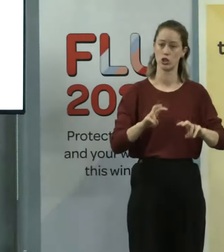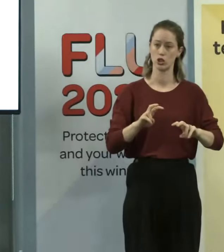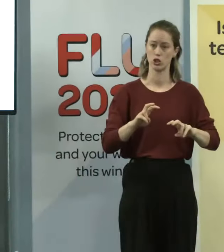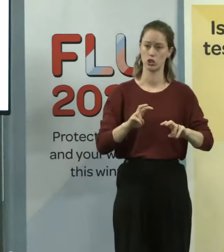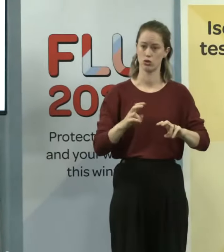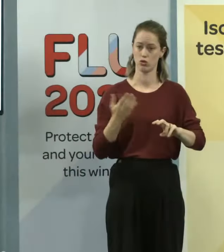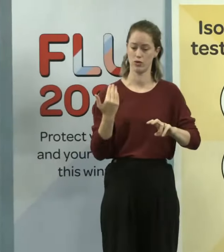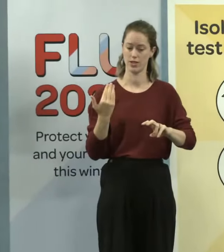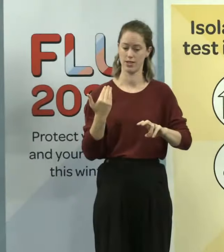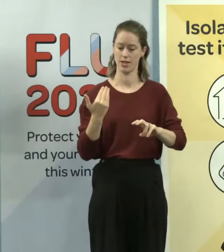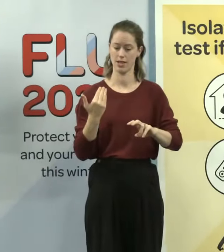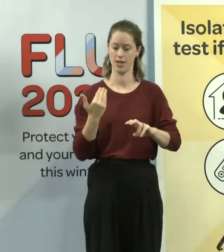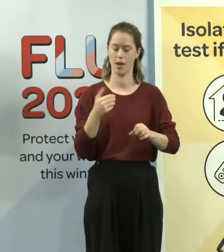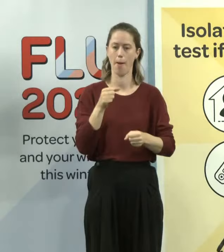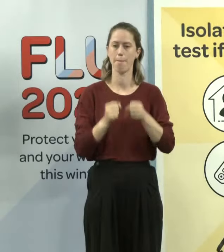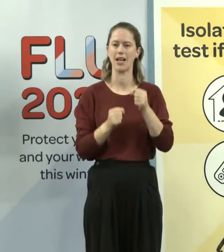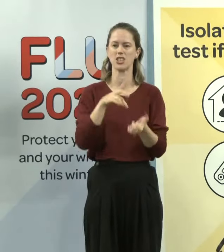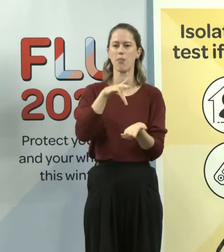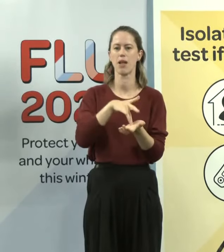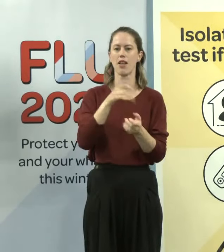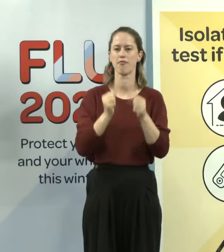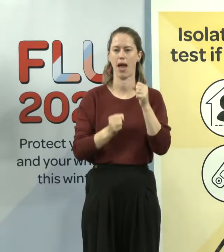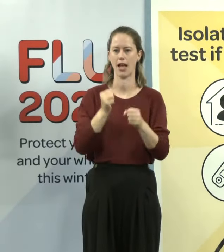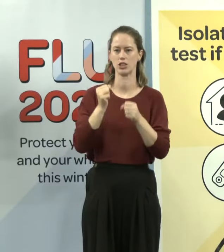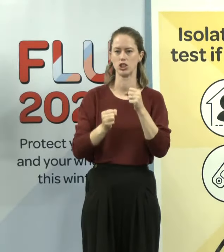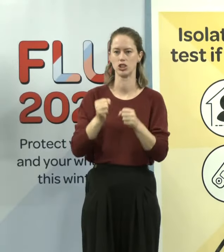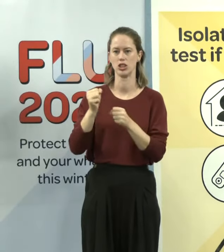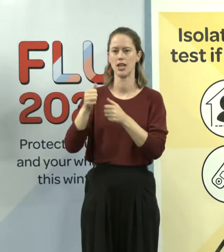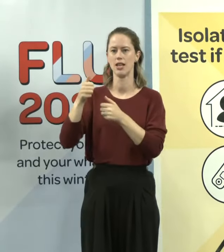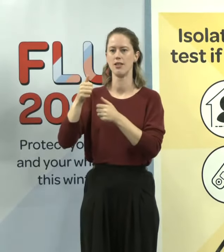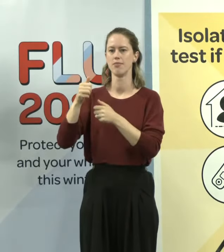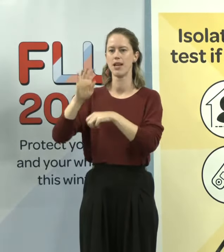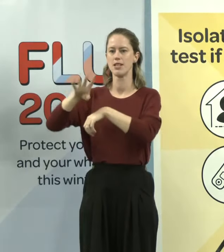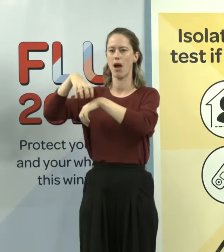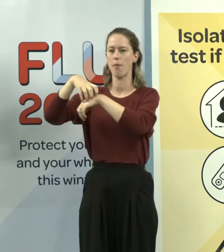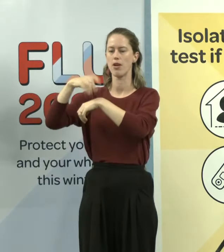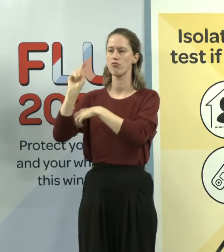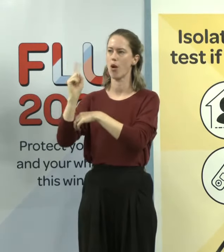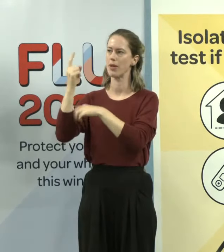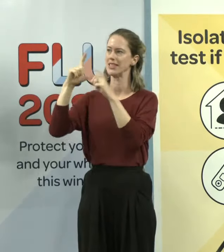hou i te hhipera me COVID ia ra